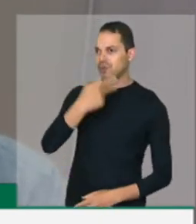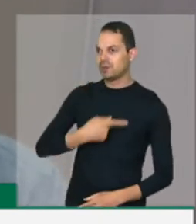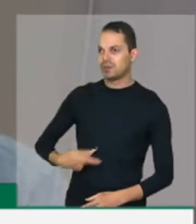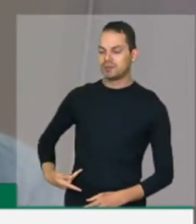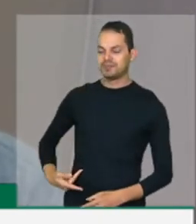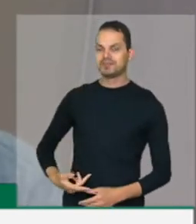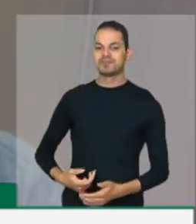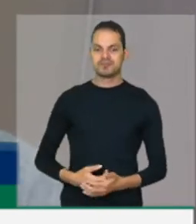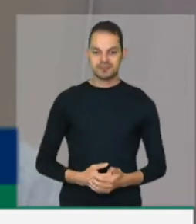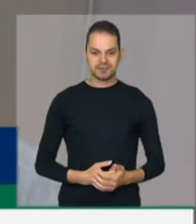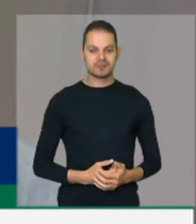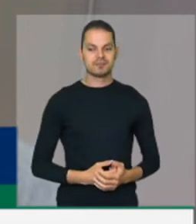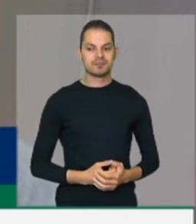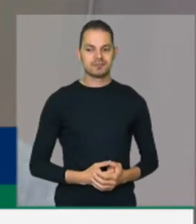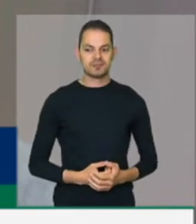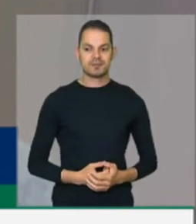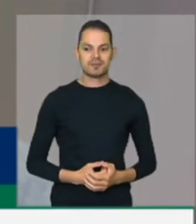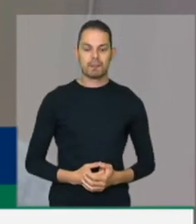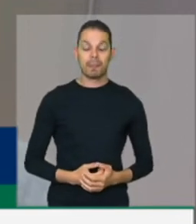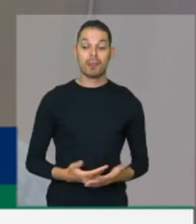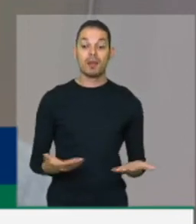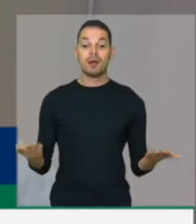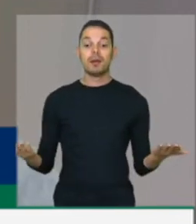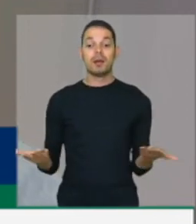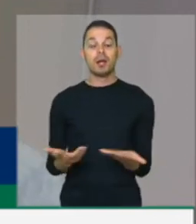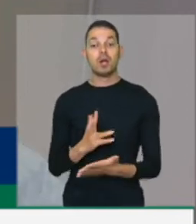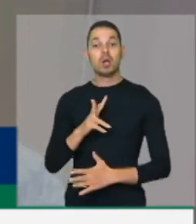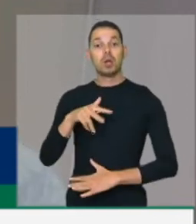DEPUTADO JOSÉGUIMARÃES. -- [DEP. ROGÉRIO CORREIA]: EU QUERO FAZER UMA DENÚNCIA DE UMA NEGOCIATA QUE